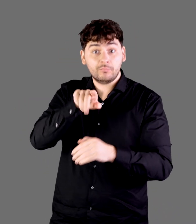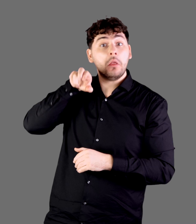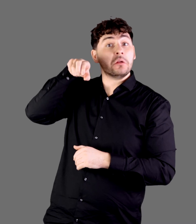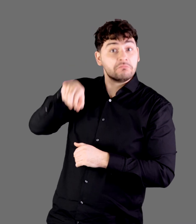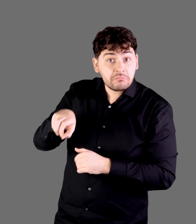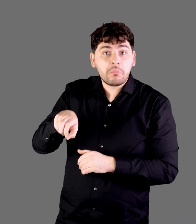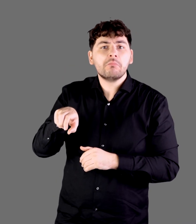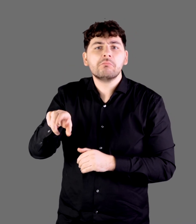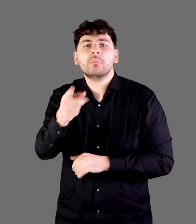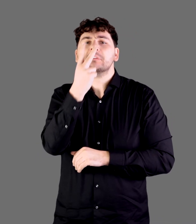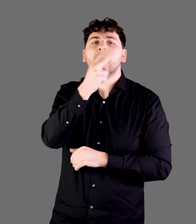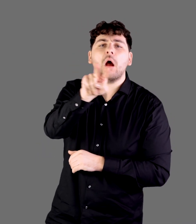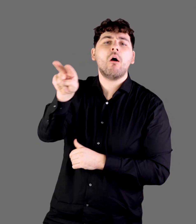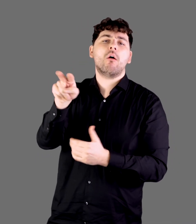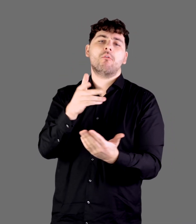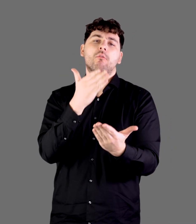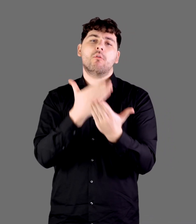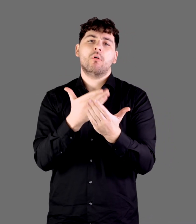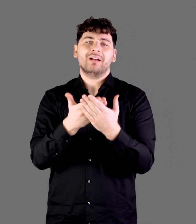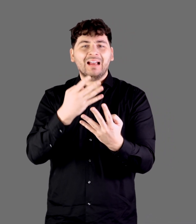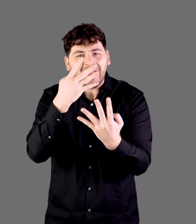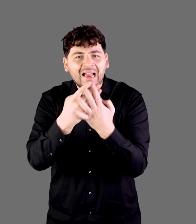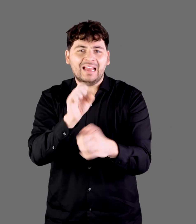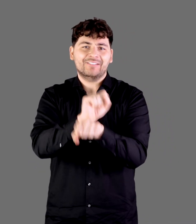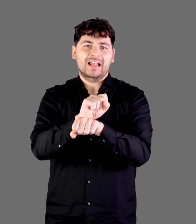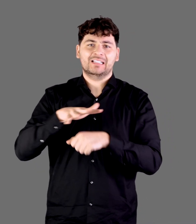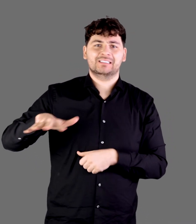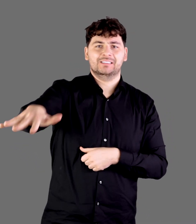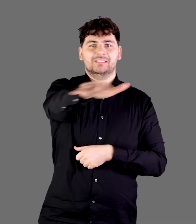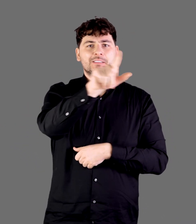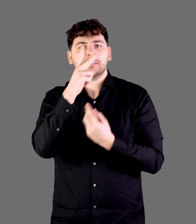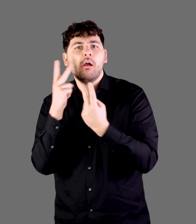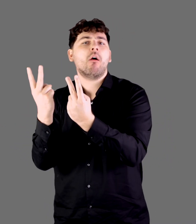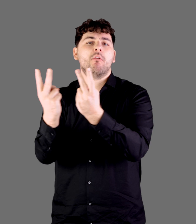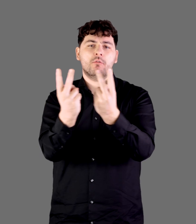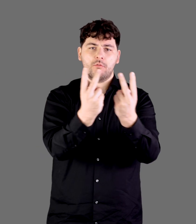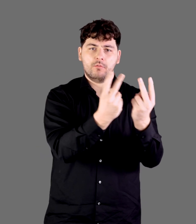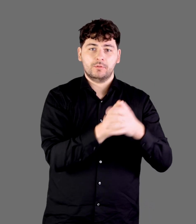Nach wenigen Schritten wird der Blick frei in den Gefängnistrakt.